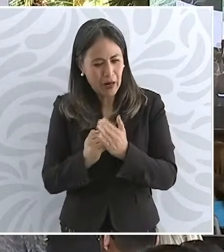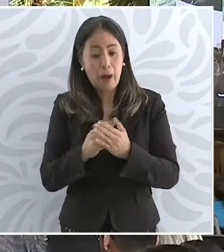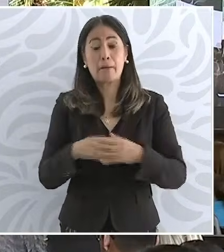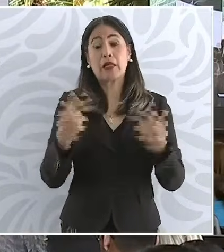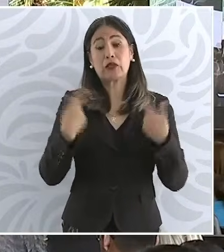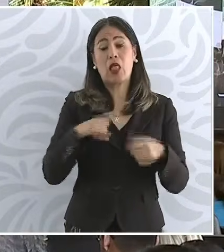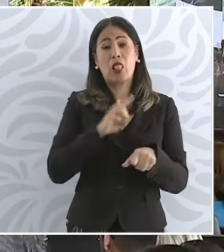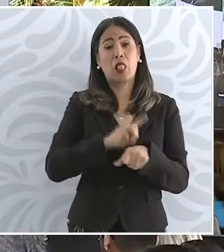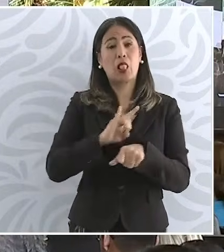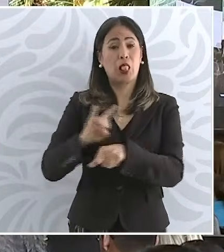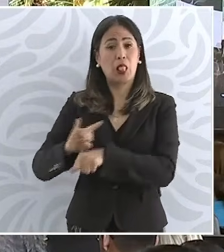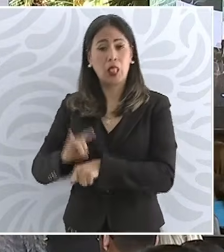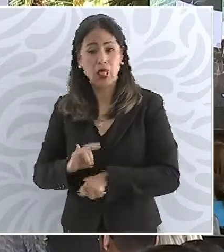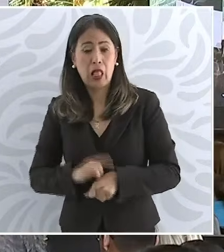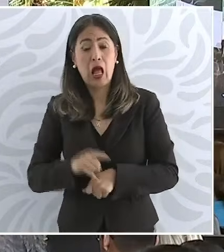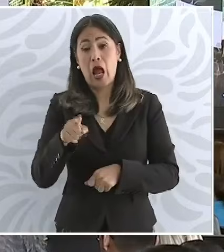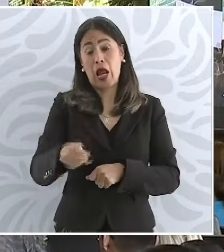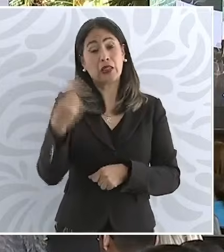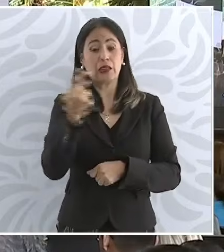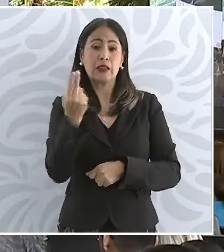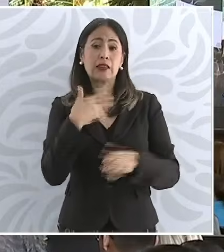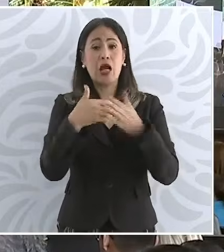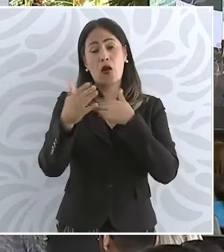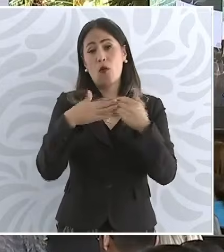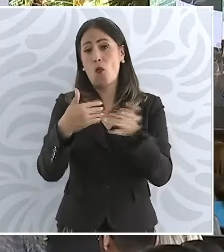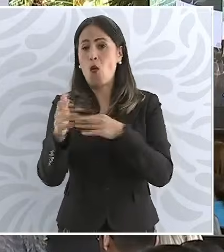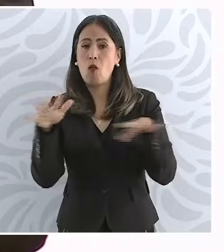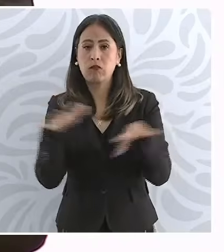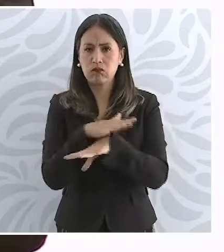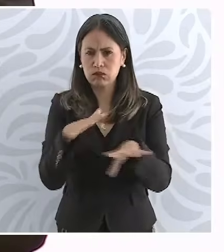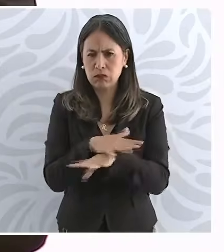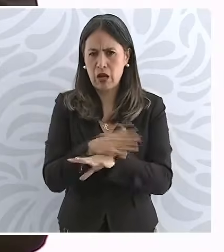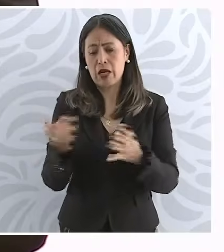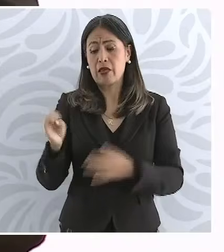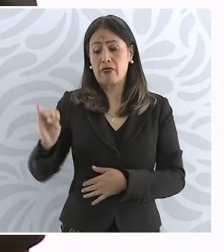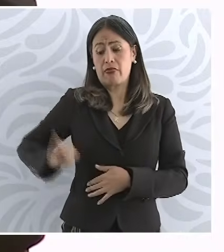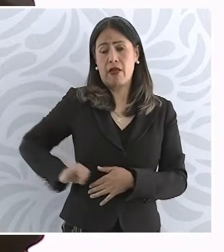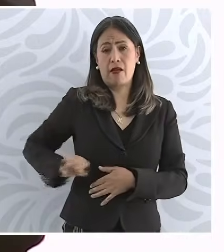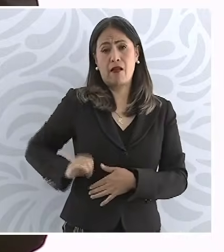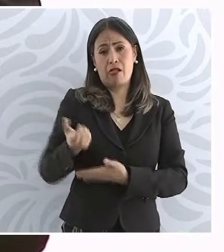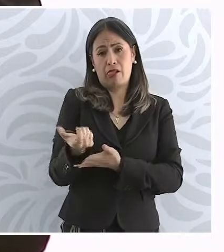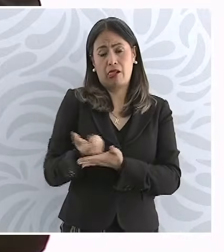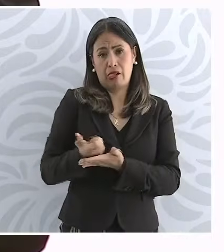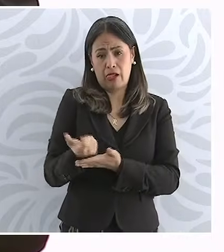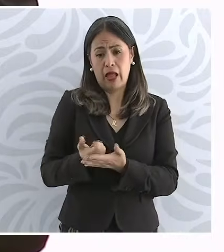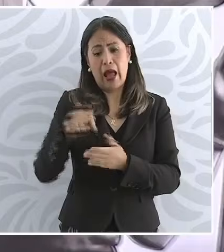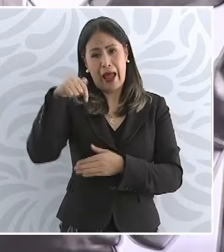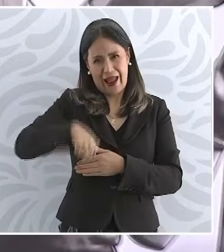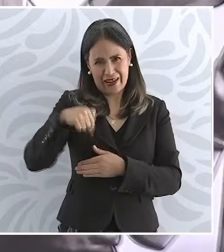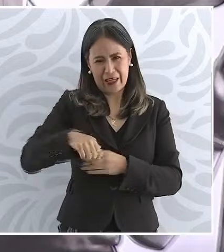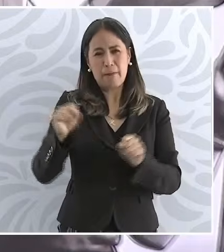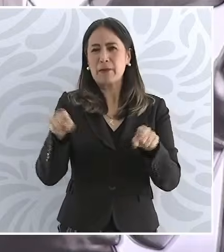discurso engañoso de la modernidad los intereses económicos dentro y fuera del país volvieron a